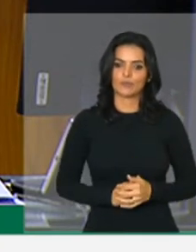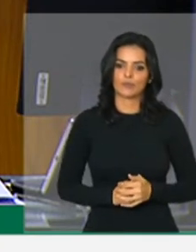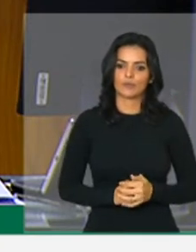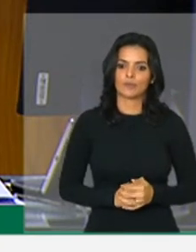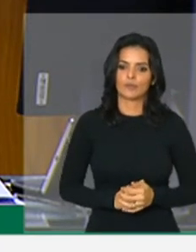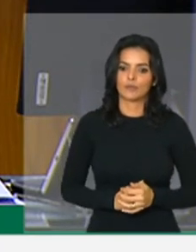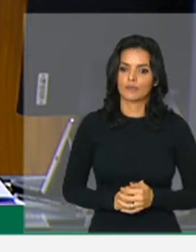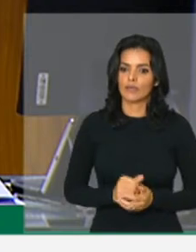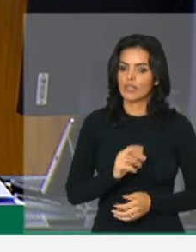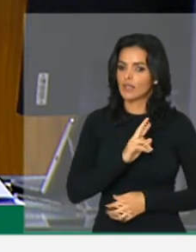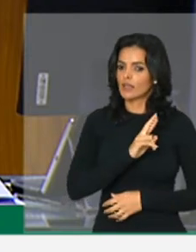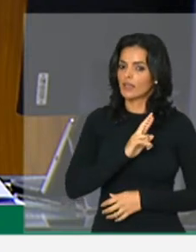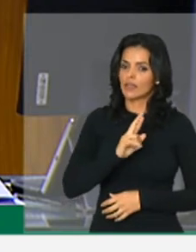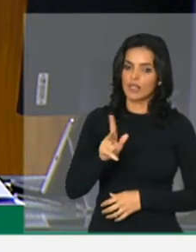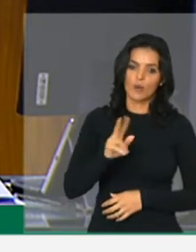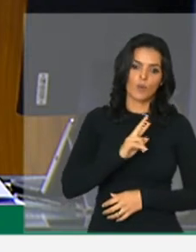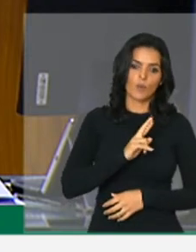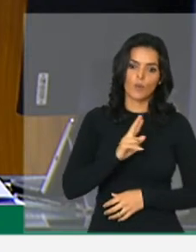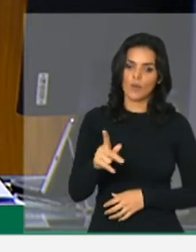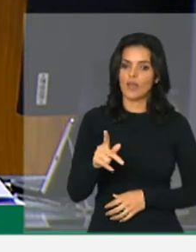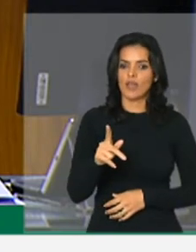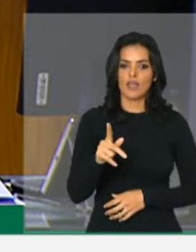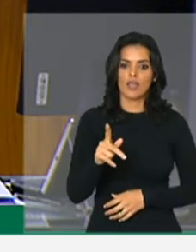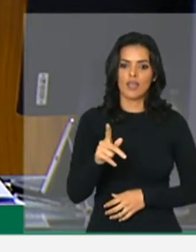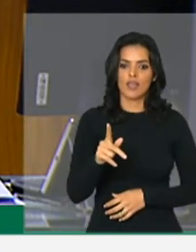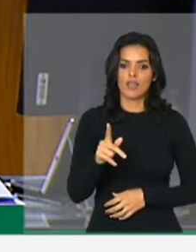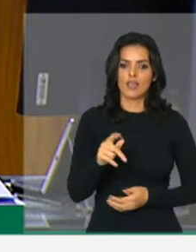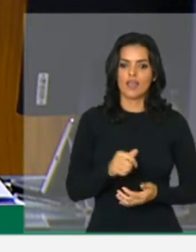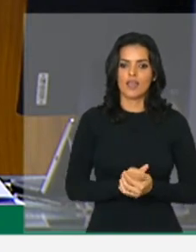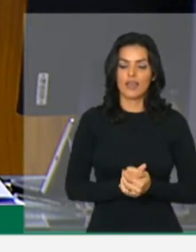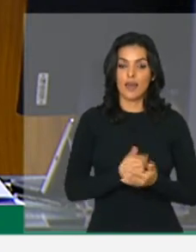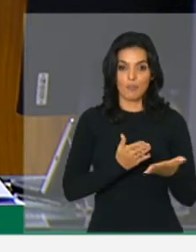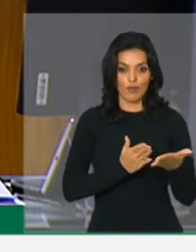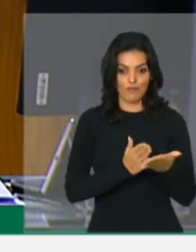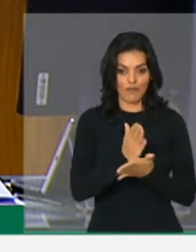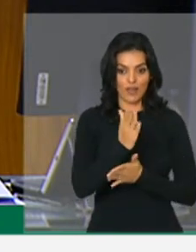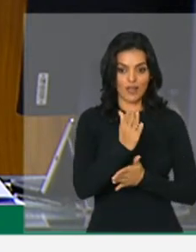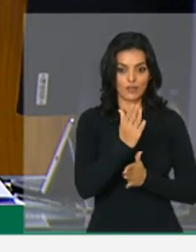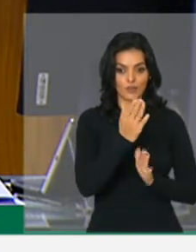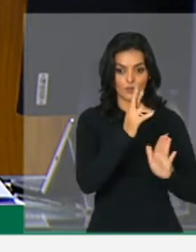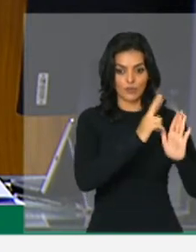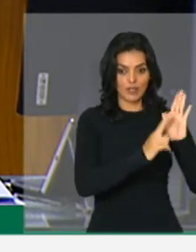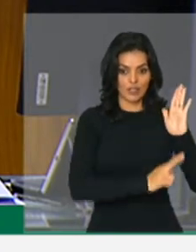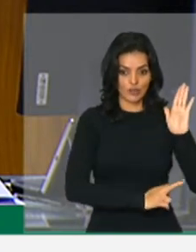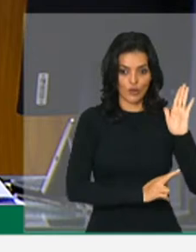CIDADANIA, NESSE MOMENTO É PELA... MANUTENÇÃO DO TEXTO DO RELATOR. POR ISSO NÓS VOTAMOS SIM.